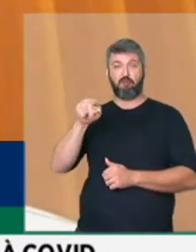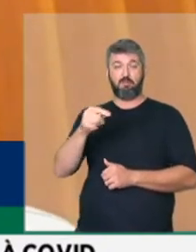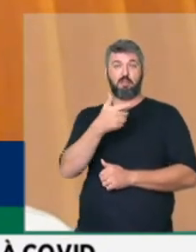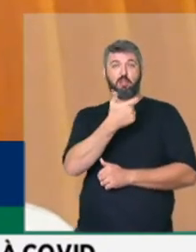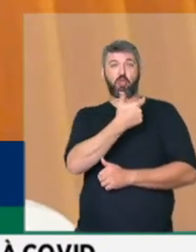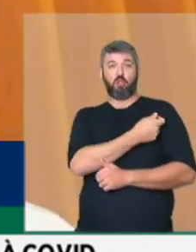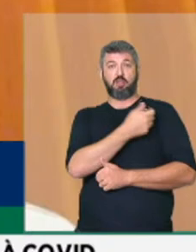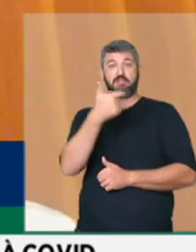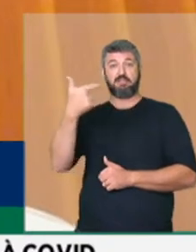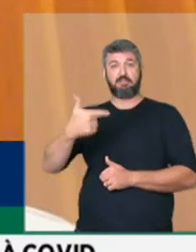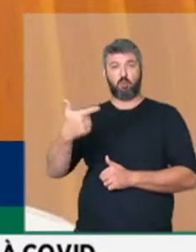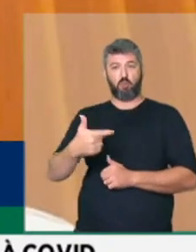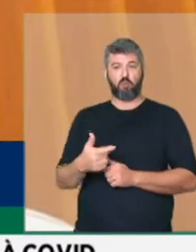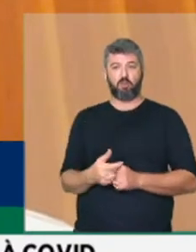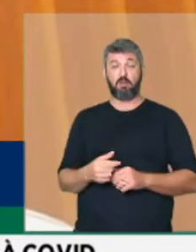75O MIL DOSES POR DIA NESTES